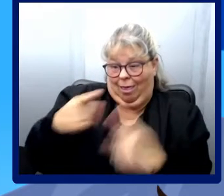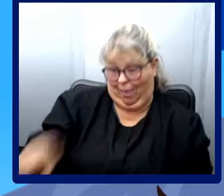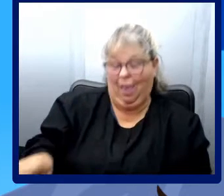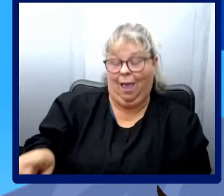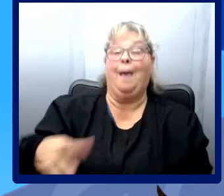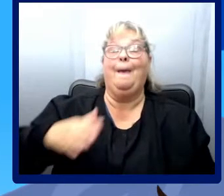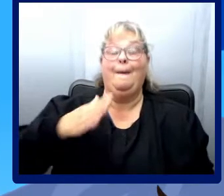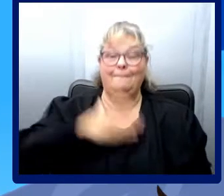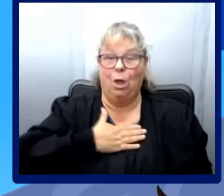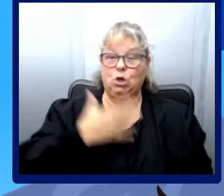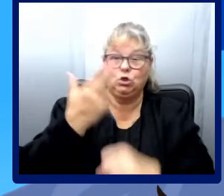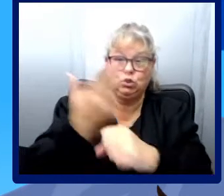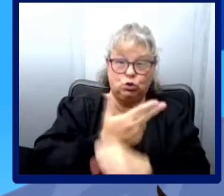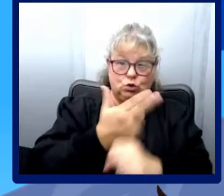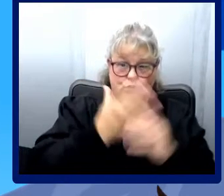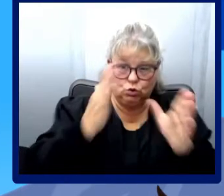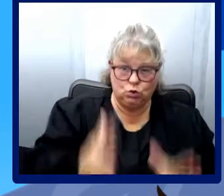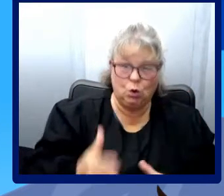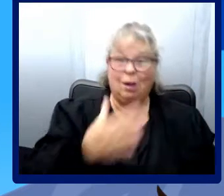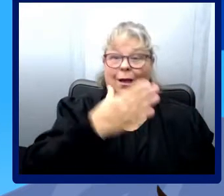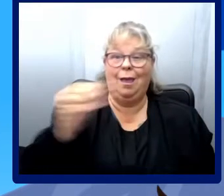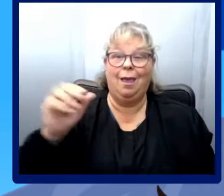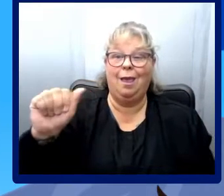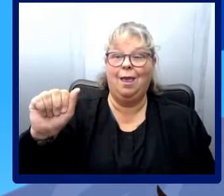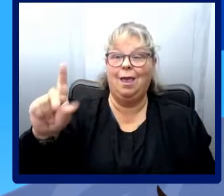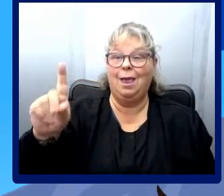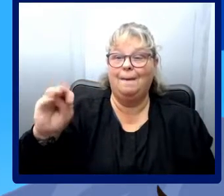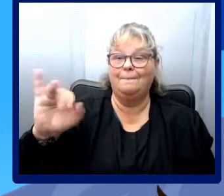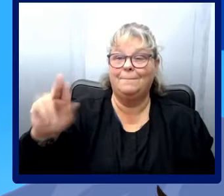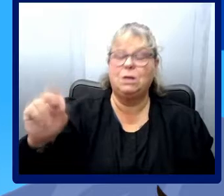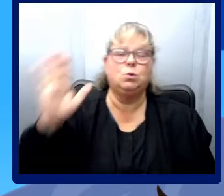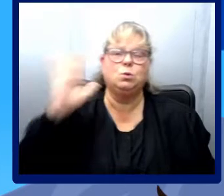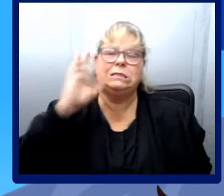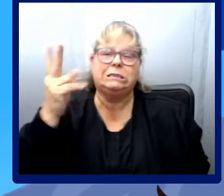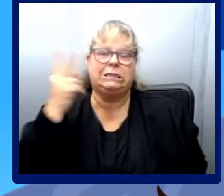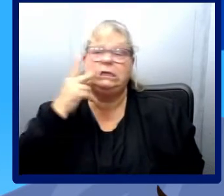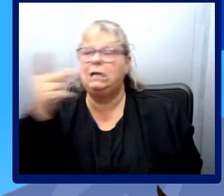pueden ver dónde ocurrió el error, el número de caso.